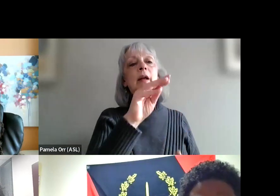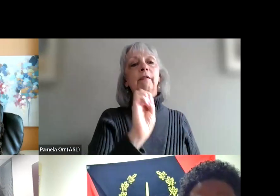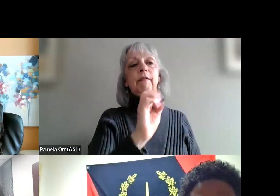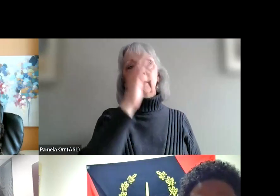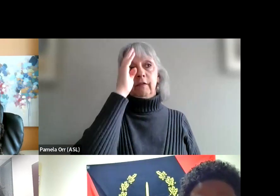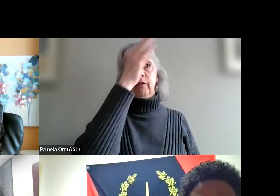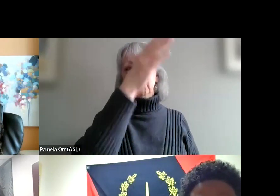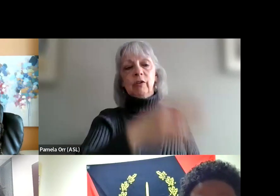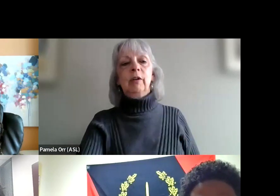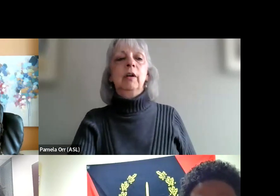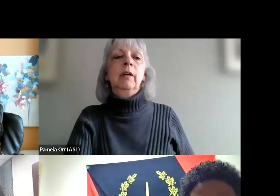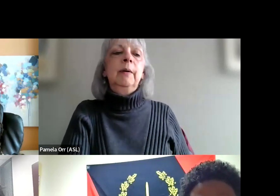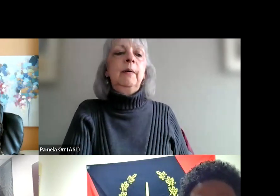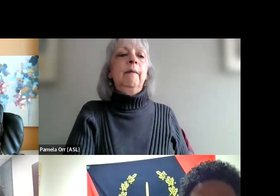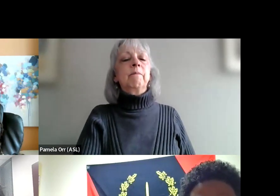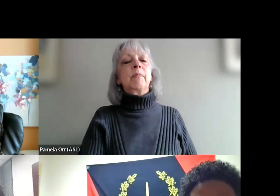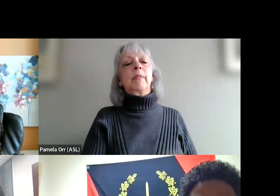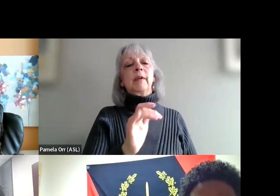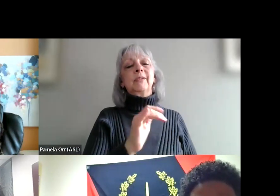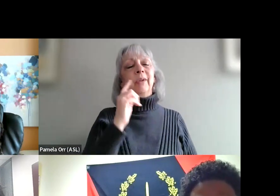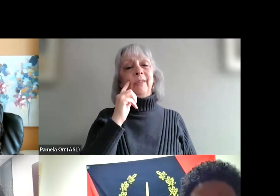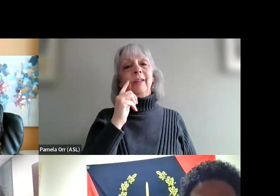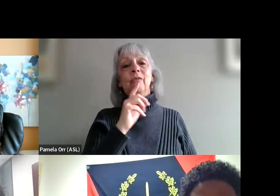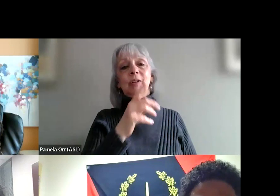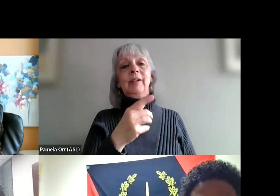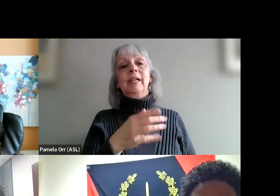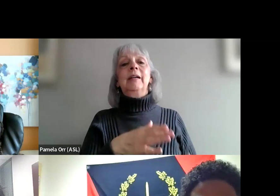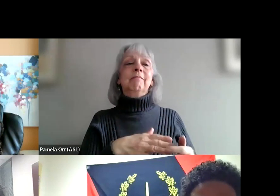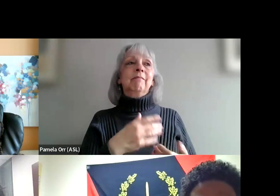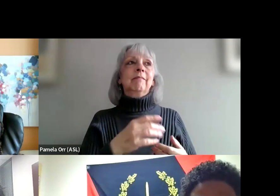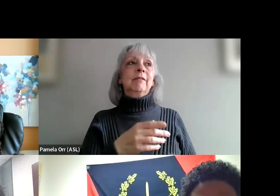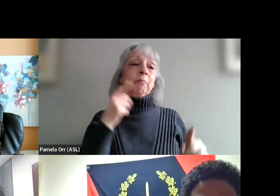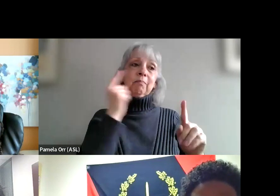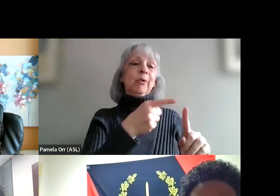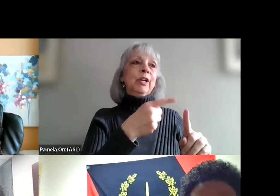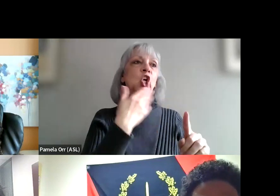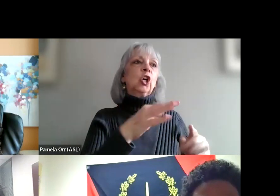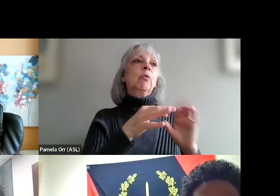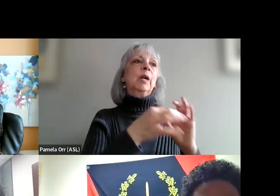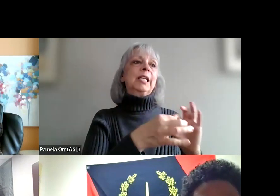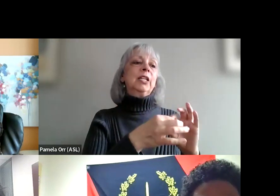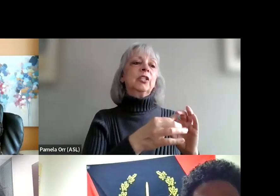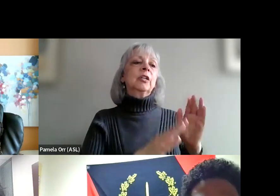Así que diría que también se reduce a crear buenas relaciones. Sí y otra cosa